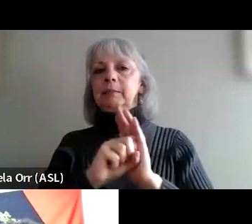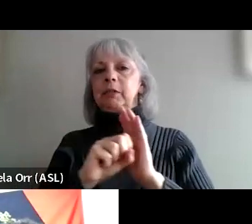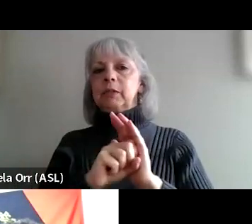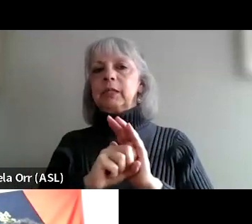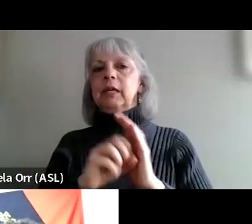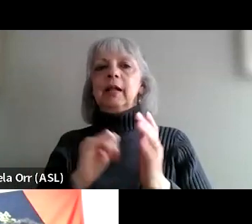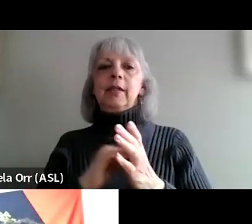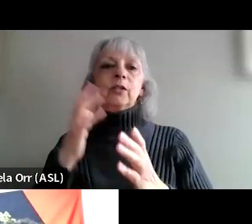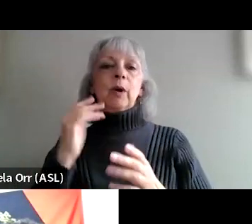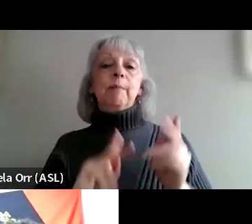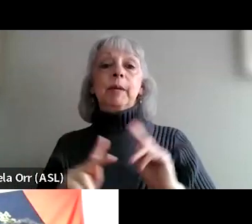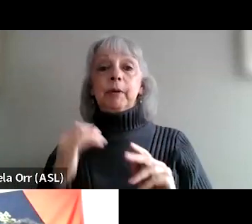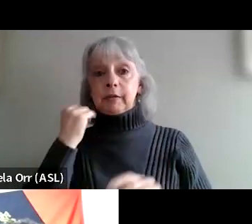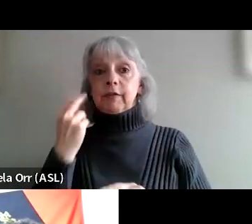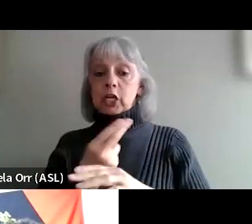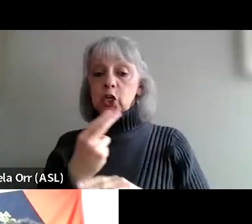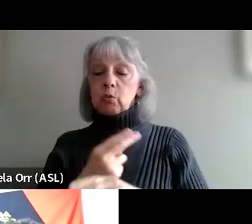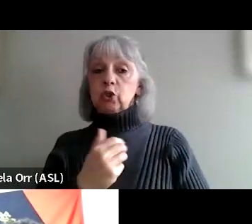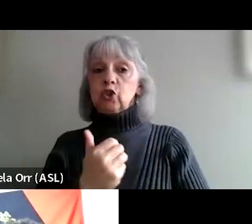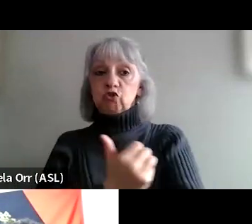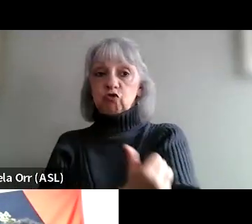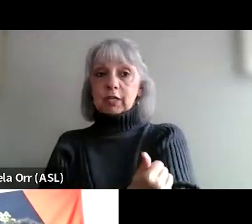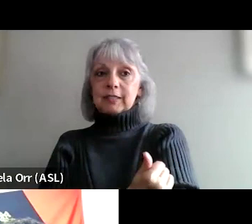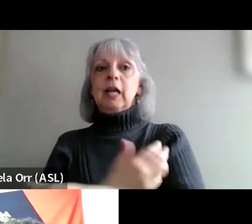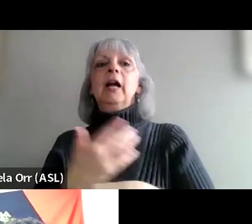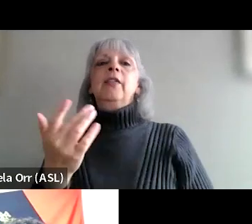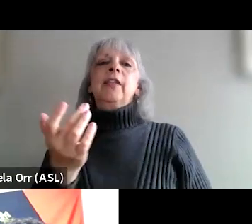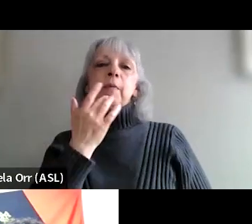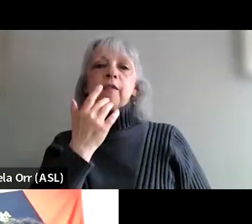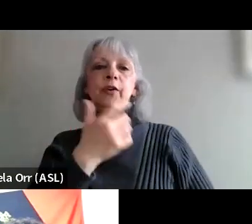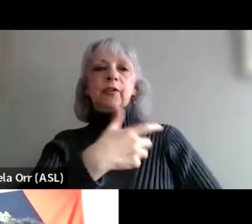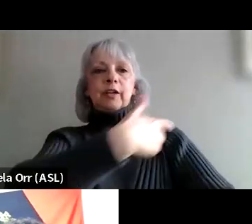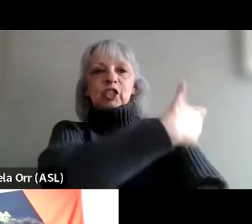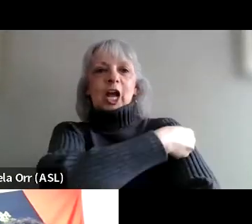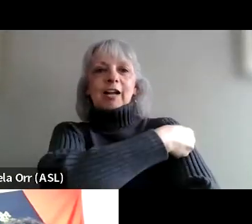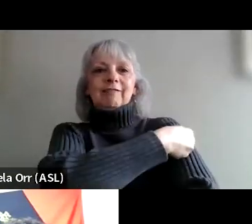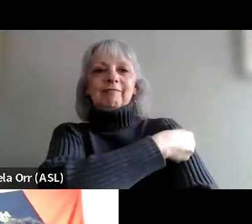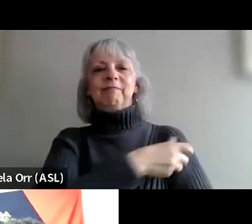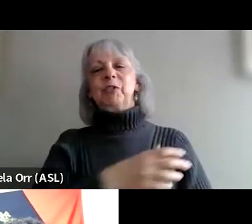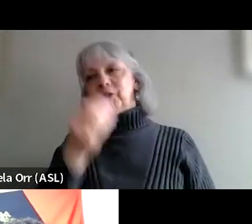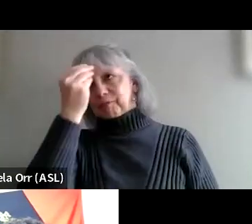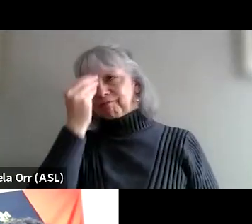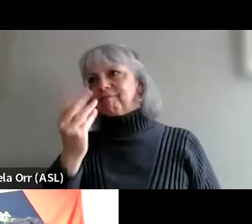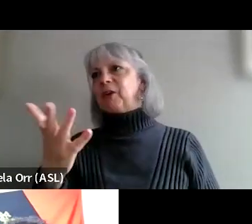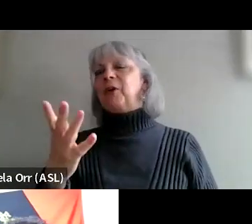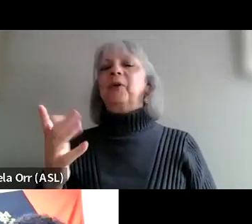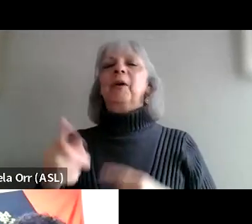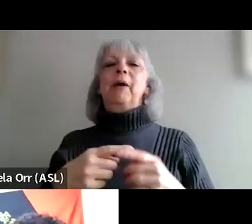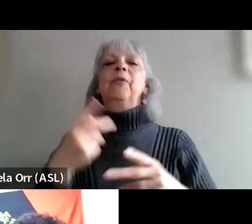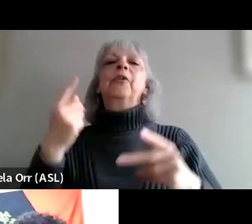a preferir la variante intramuscular. Quería aclarar eso sobre la respuesta adecuada ante una sobredosis,